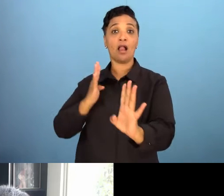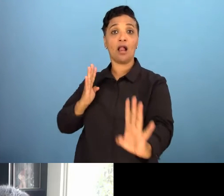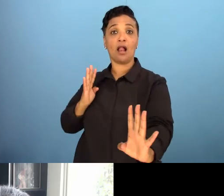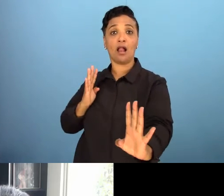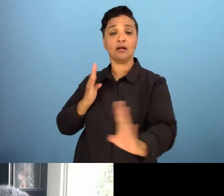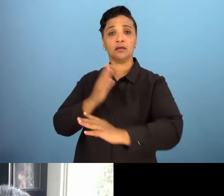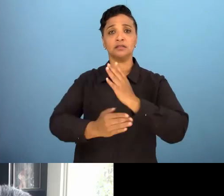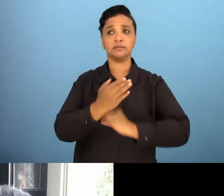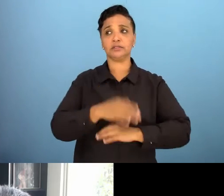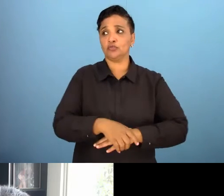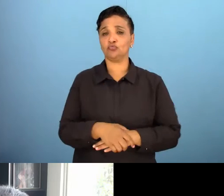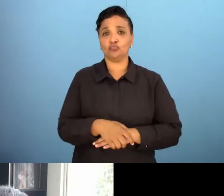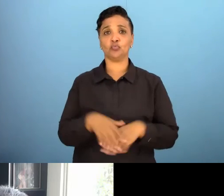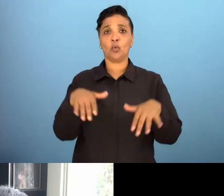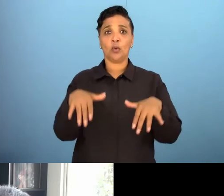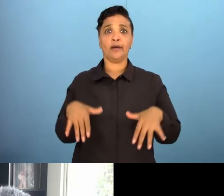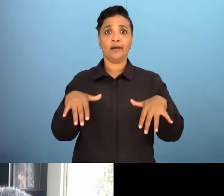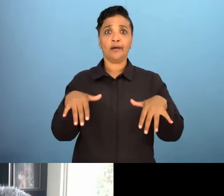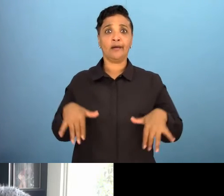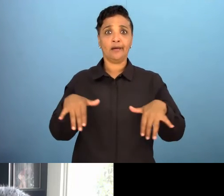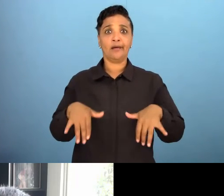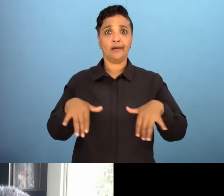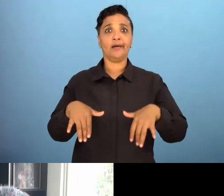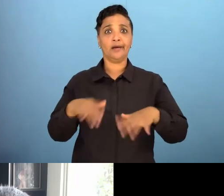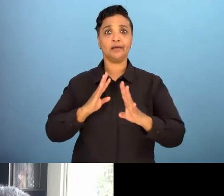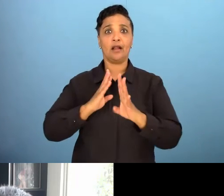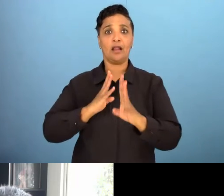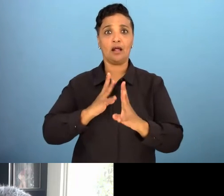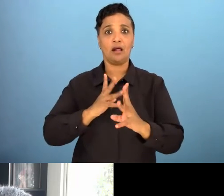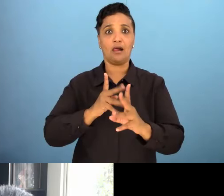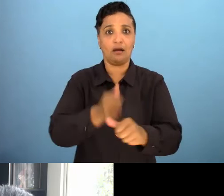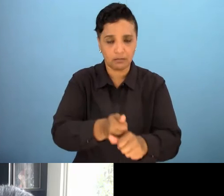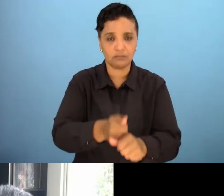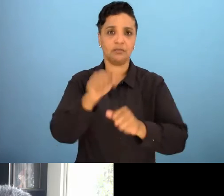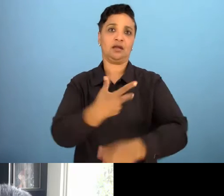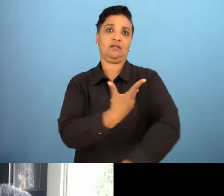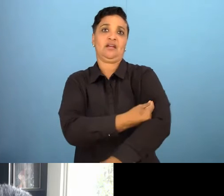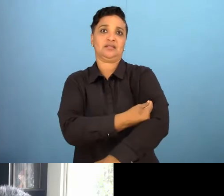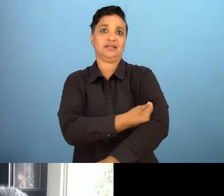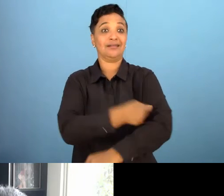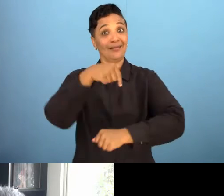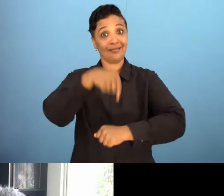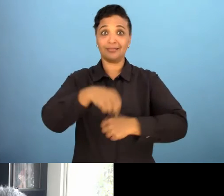considerar intervalos de tiempo para que las personas con discapacidad no se queden demasiado tiempo en la fila esperando ser vacunadas.